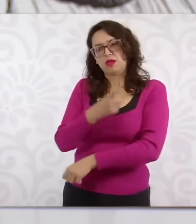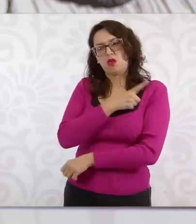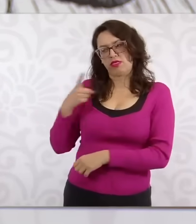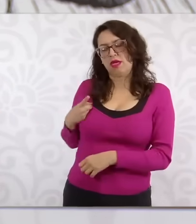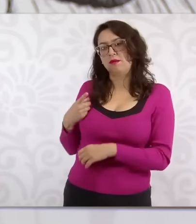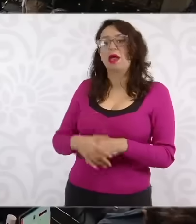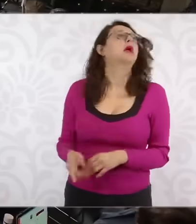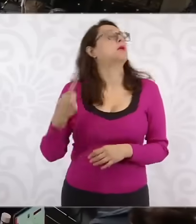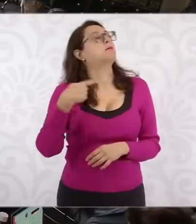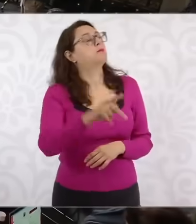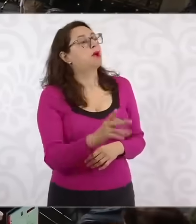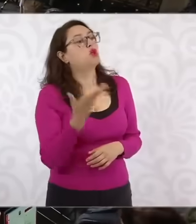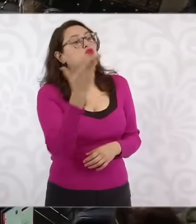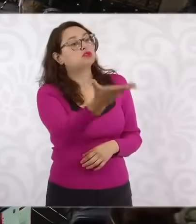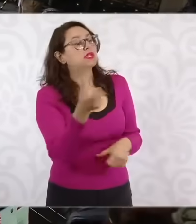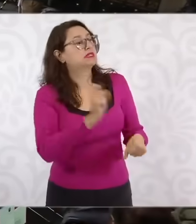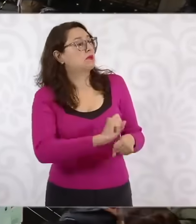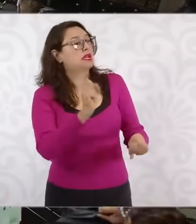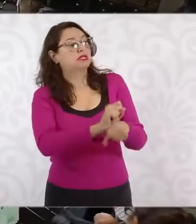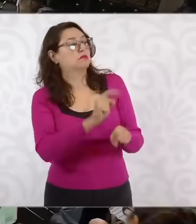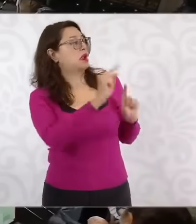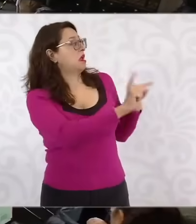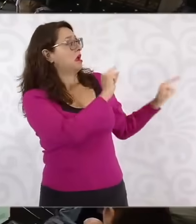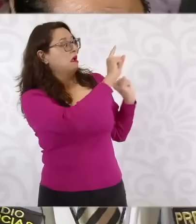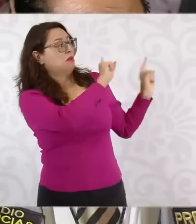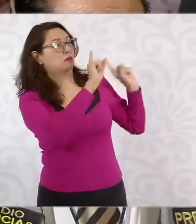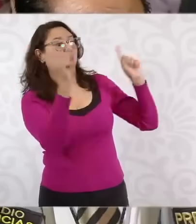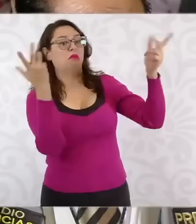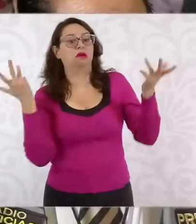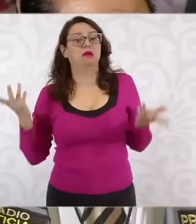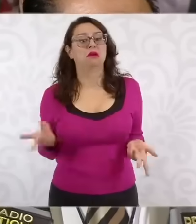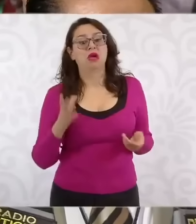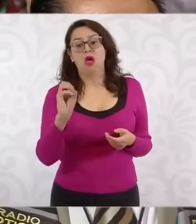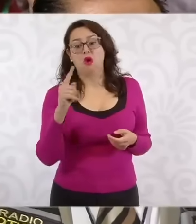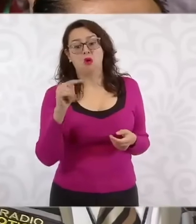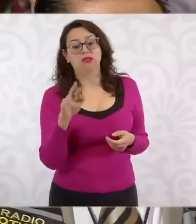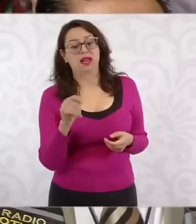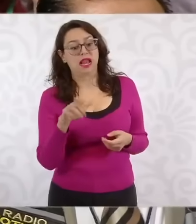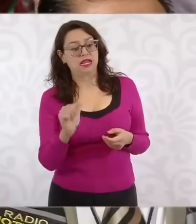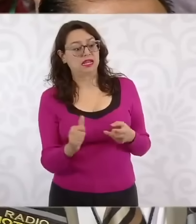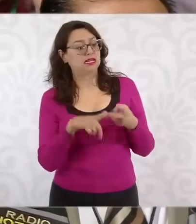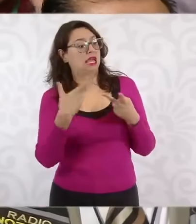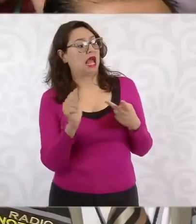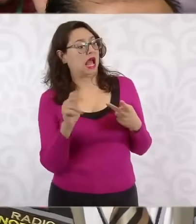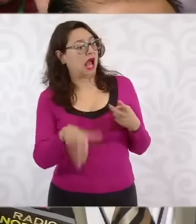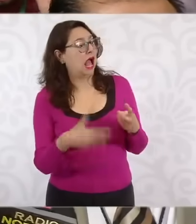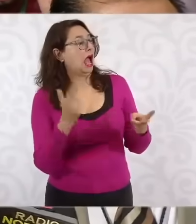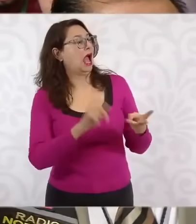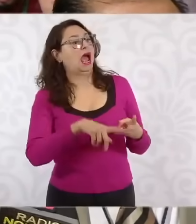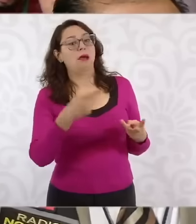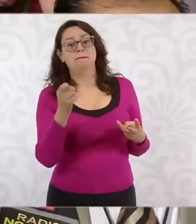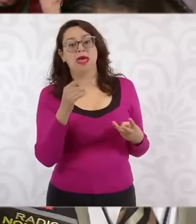pero usted le da la palabra cada semana 30 minutos a Contralínea, a Han Salazar, a Pedro ayer. Ayer